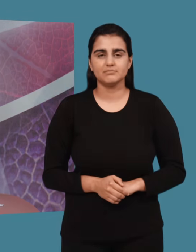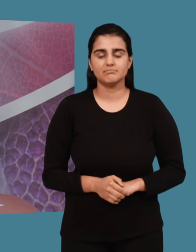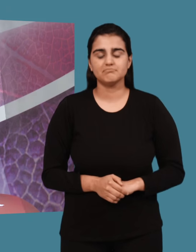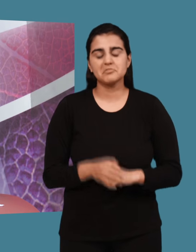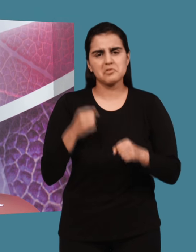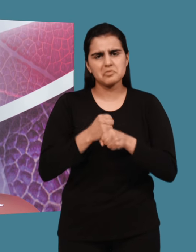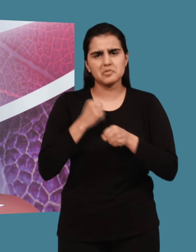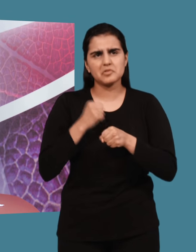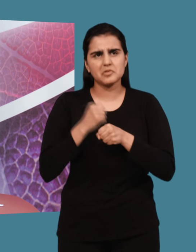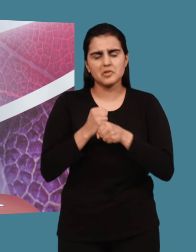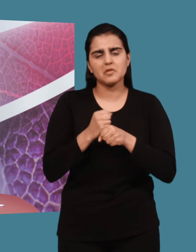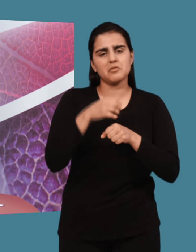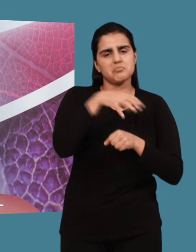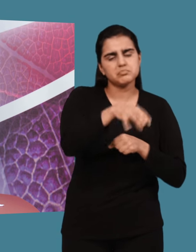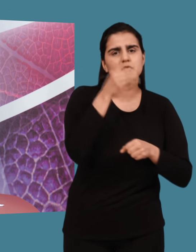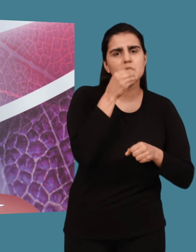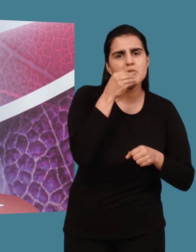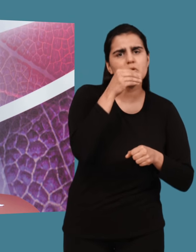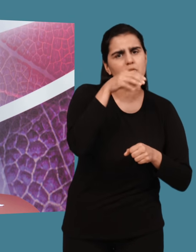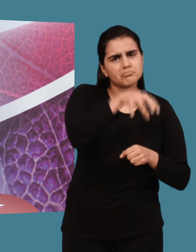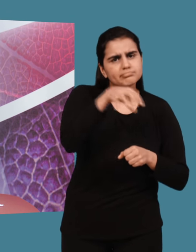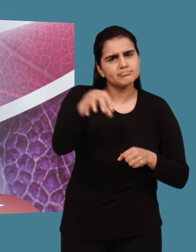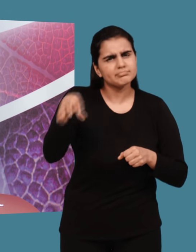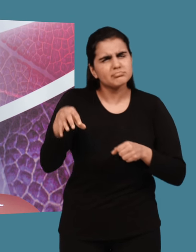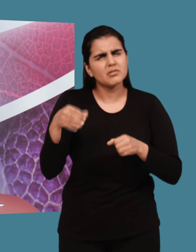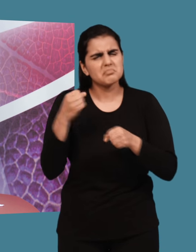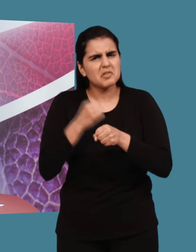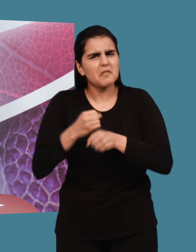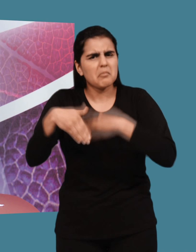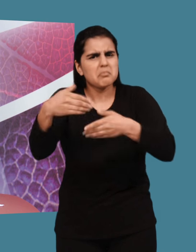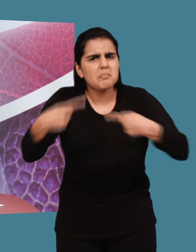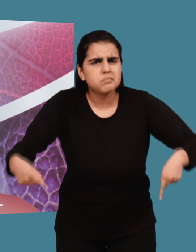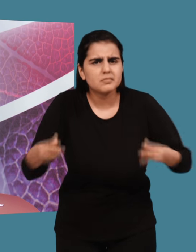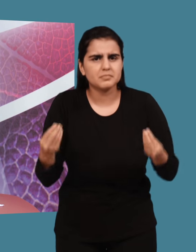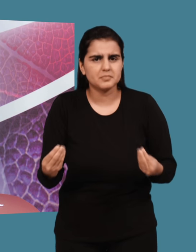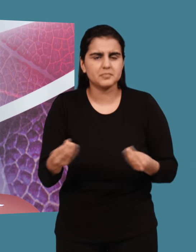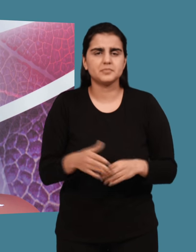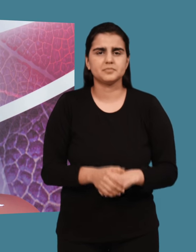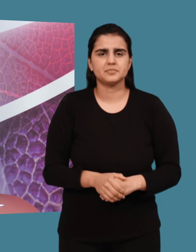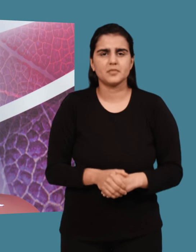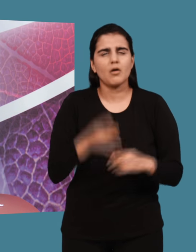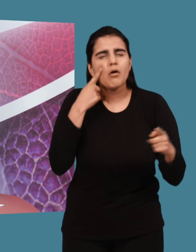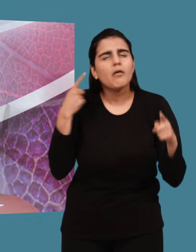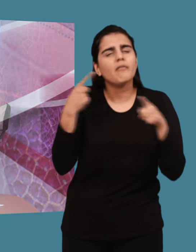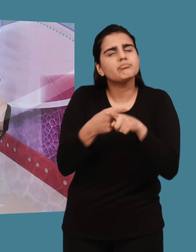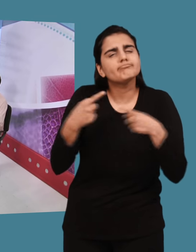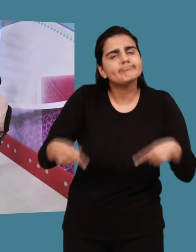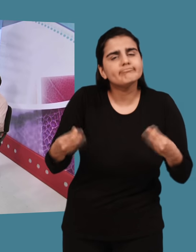Y el trabajo que se realiza en los comedores cumple diferentes funciones. ¿Cuáles son esos esos objetivos?